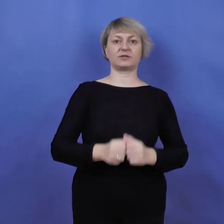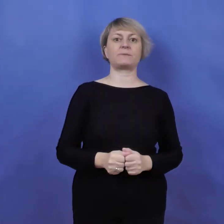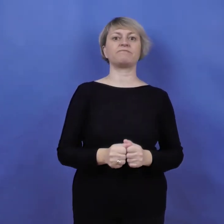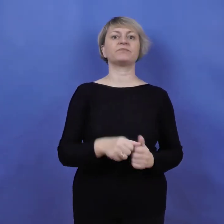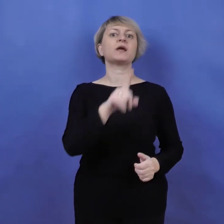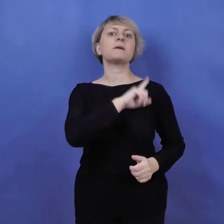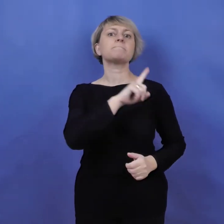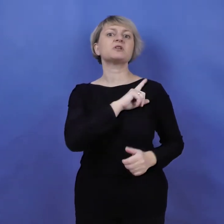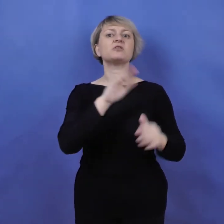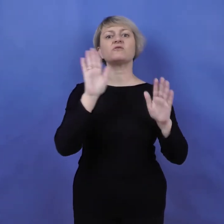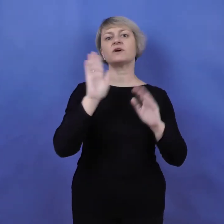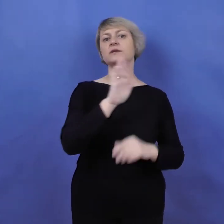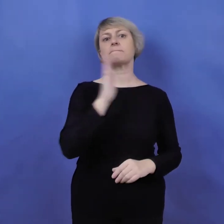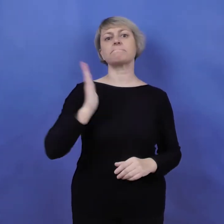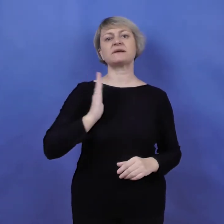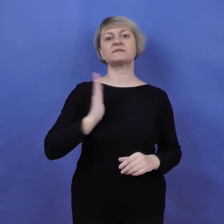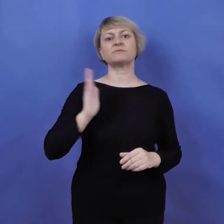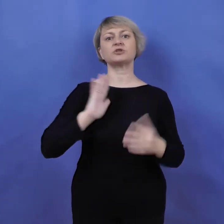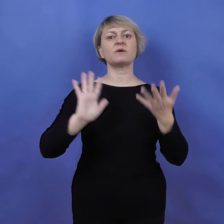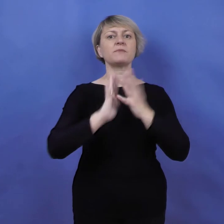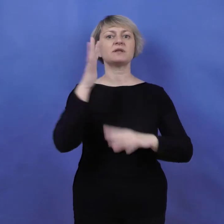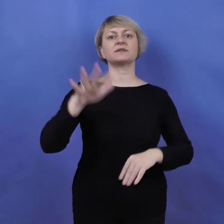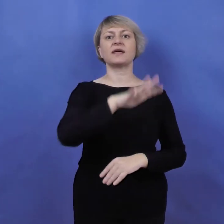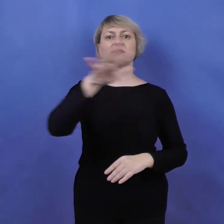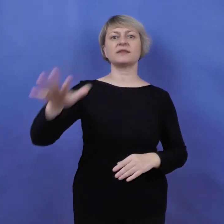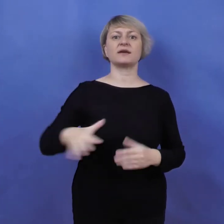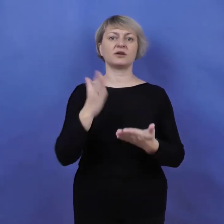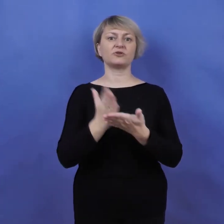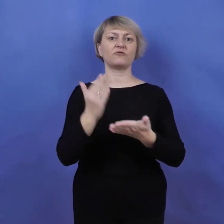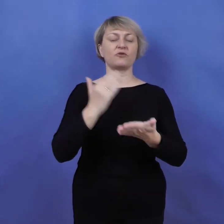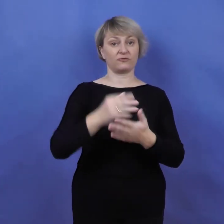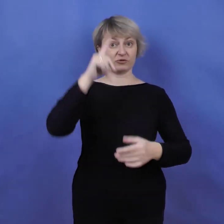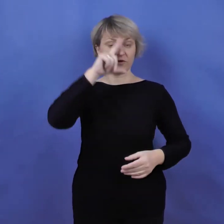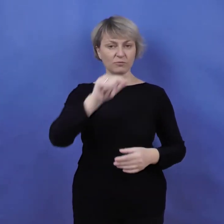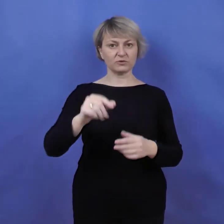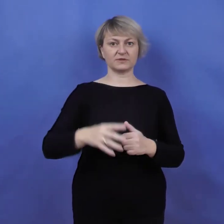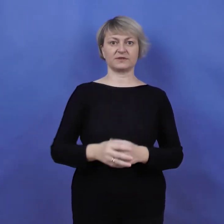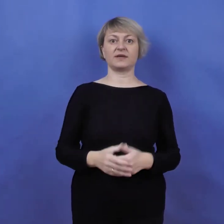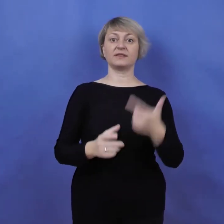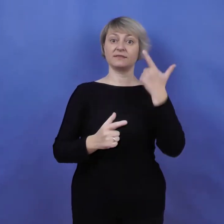dbanie o bezpieczeństwo pożarowe na terenie województwa opolskiego,